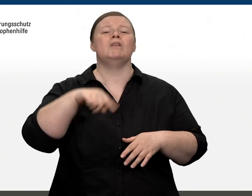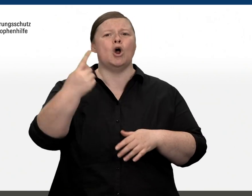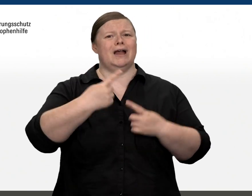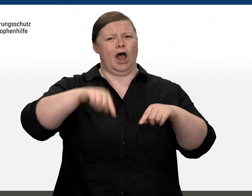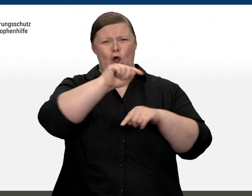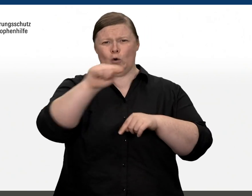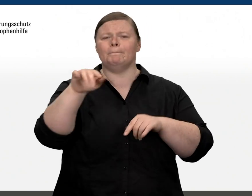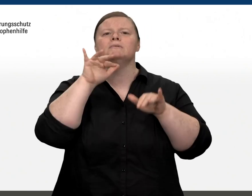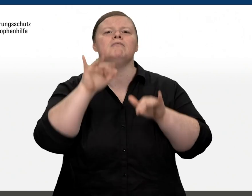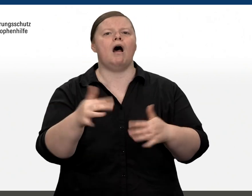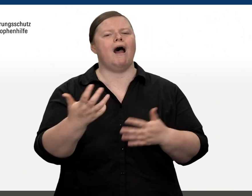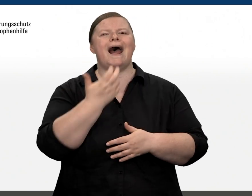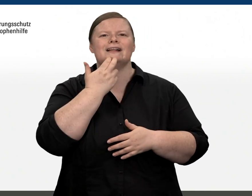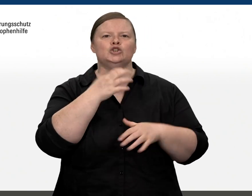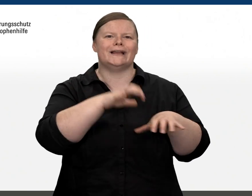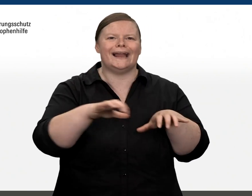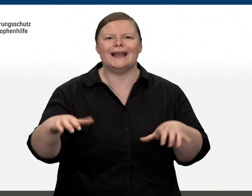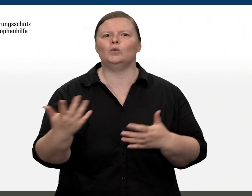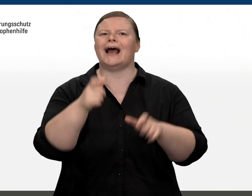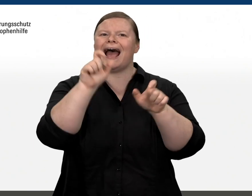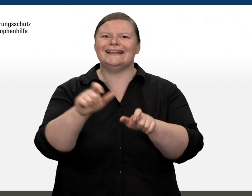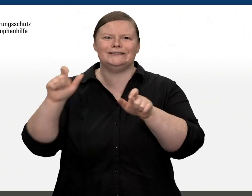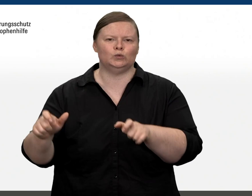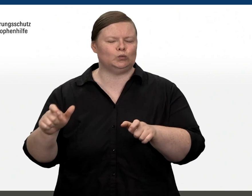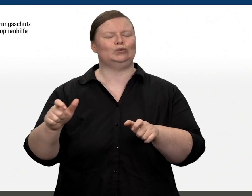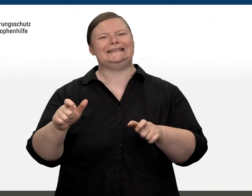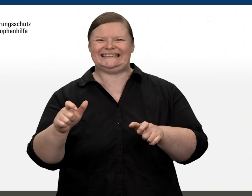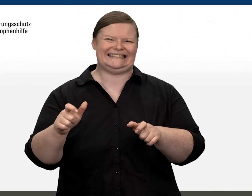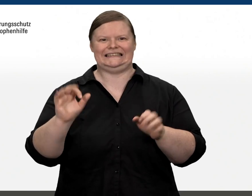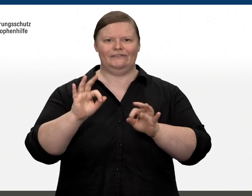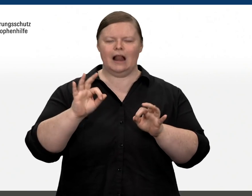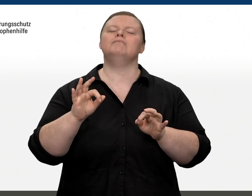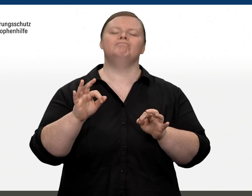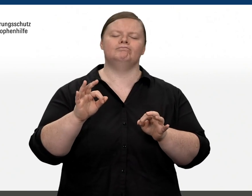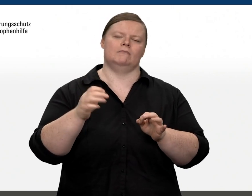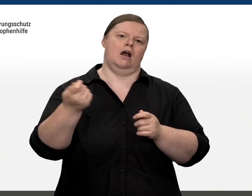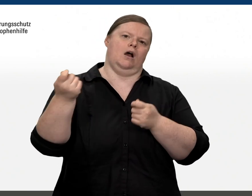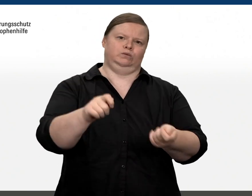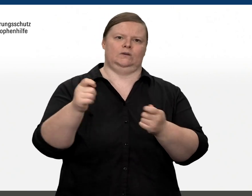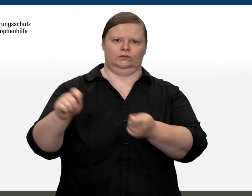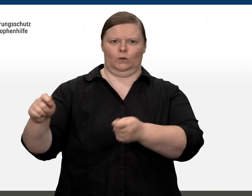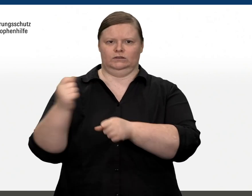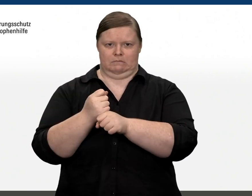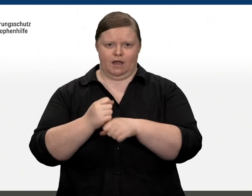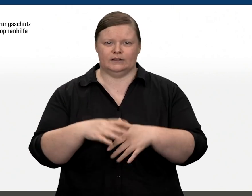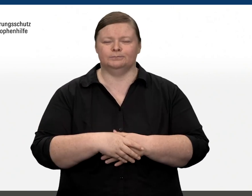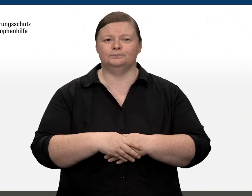und schalten Sie elektrische Geräte und Heizungen in Räumen, die volllaufen können, ab.